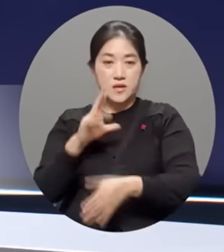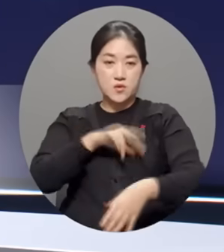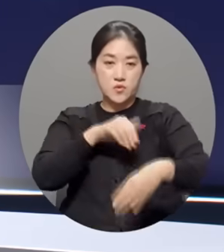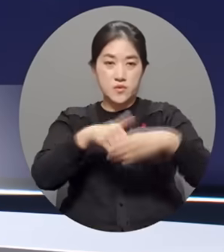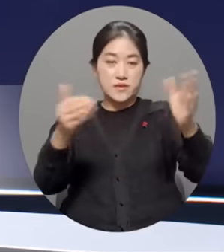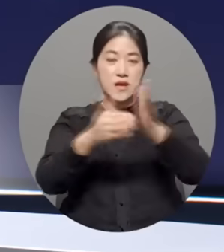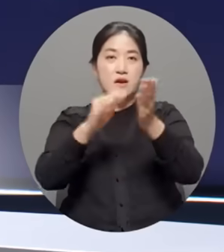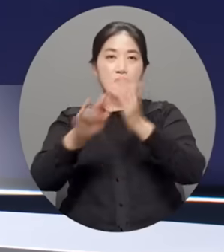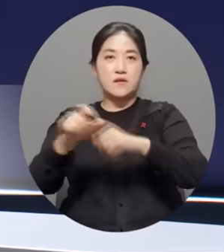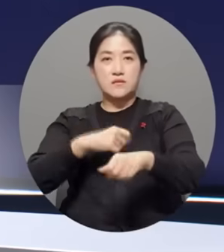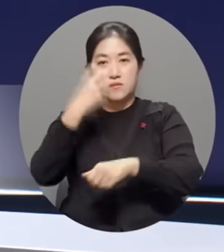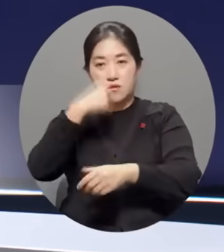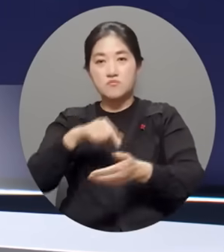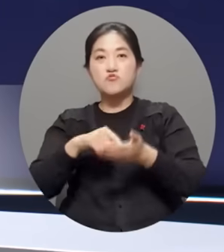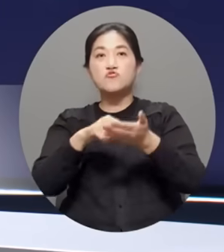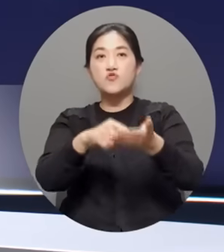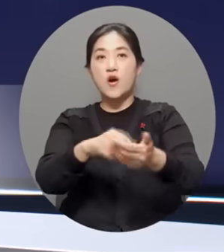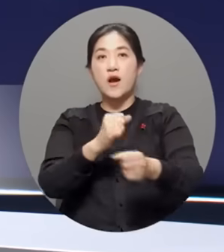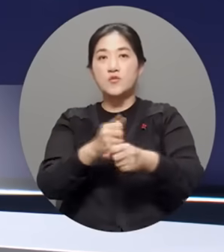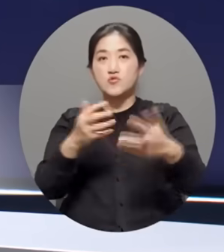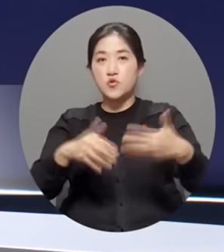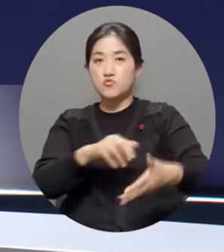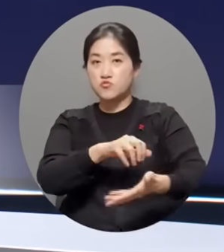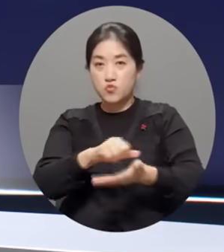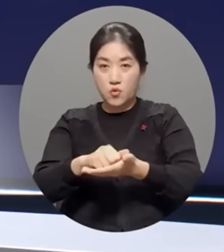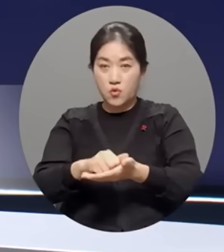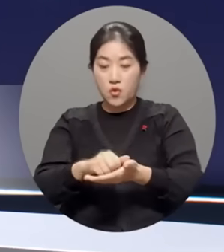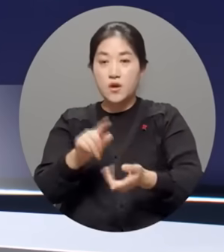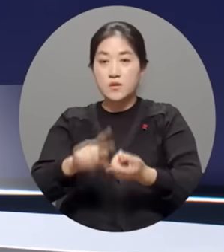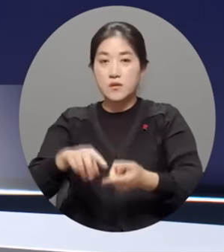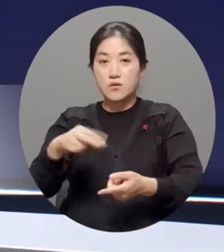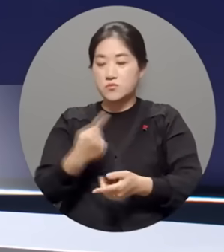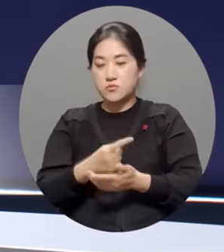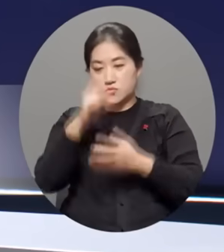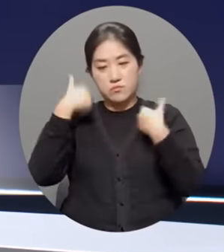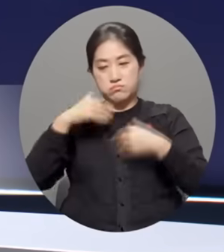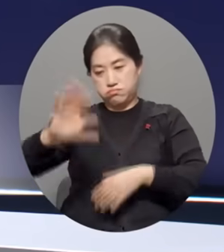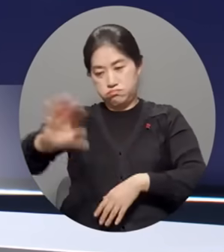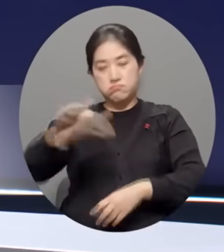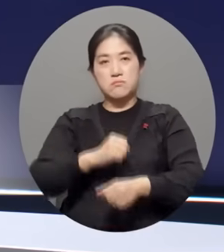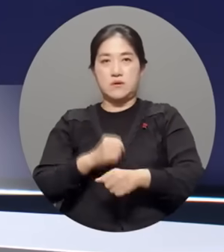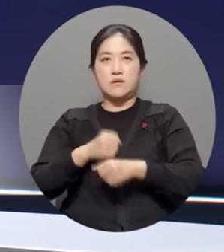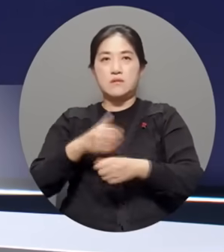(기자) 일단 어제 당정대 협의에서는요.